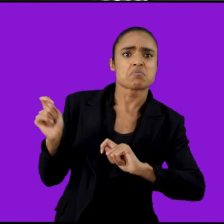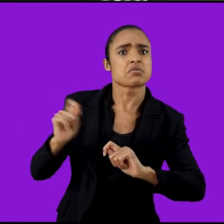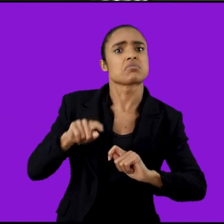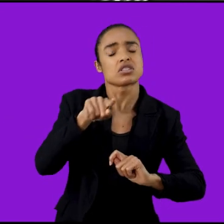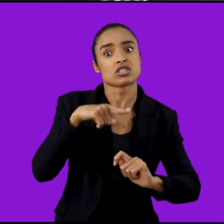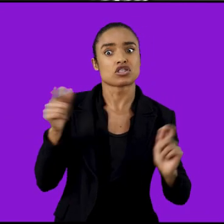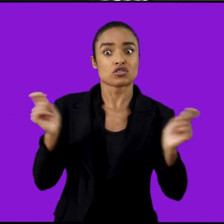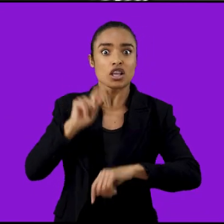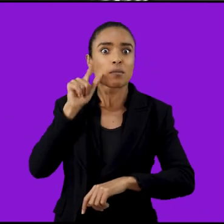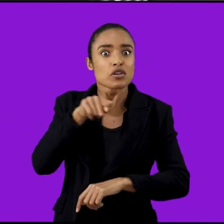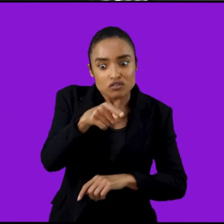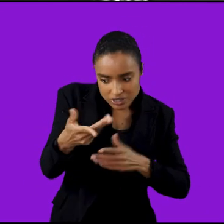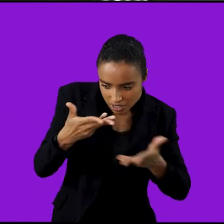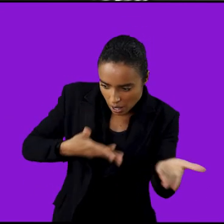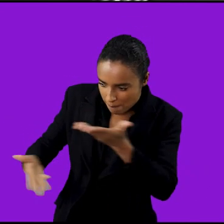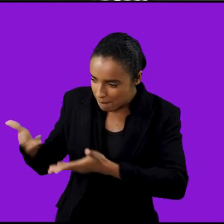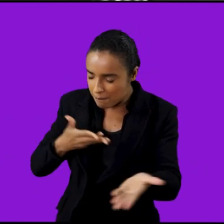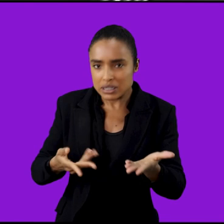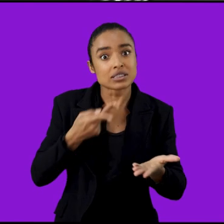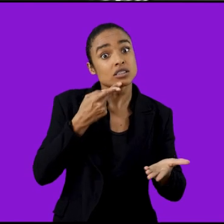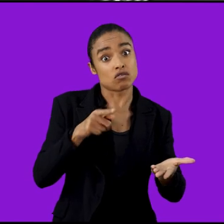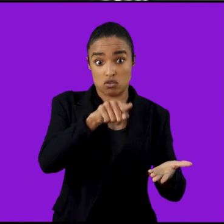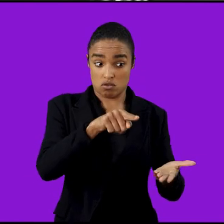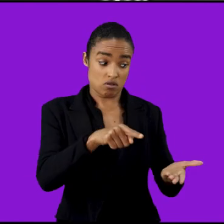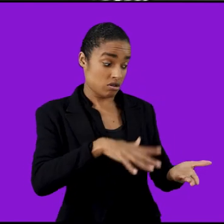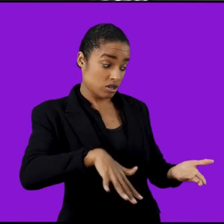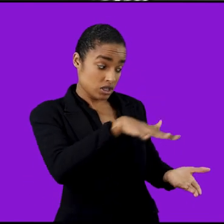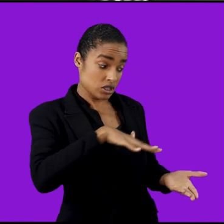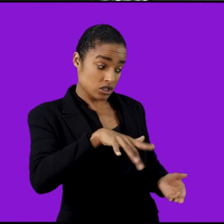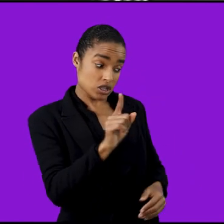muito como você se abre, como você partilha as coisas. Como cê fala “Pessoal, não